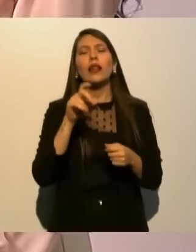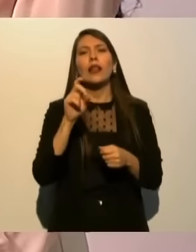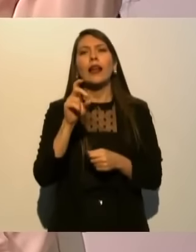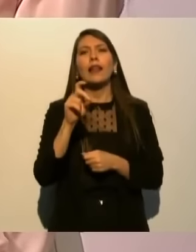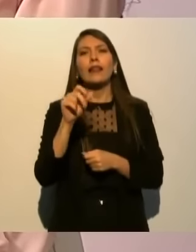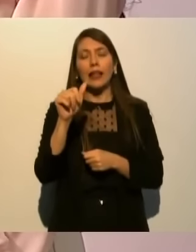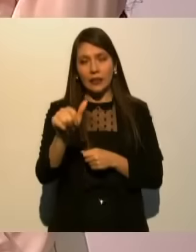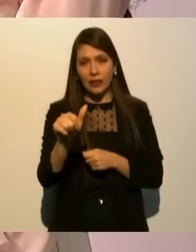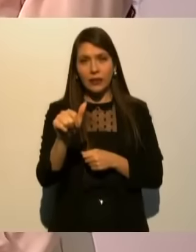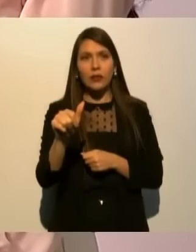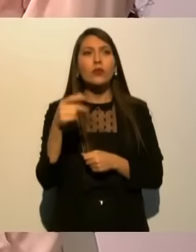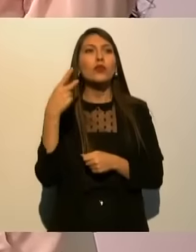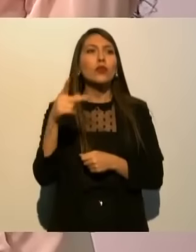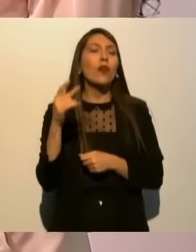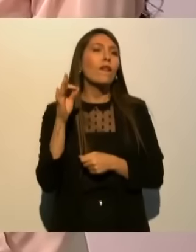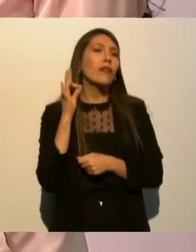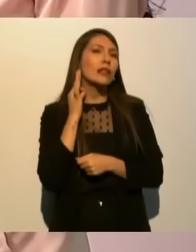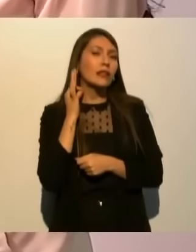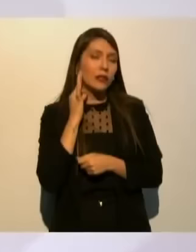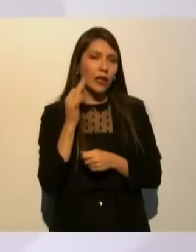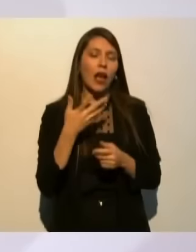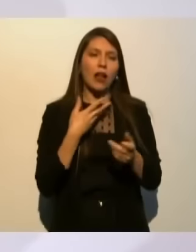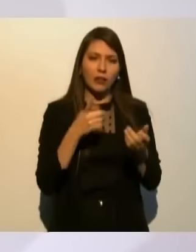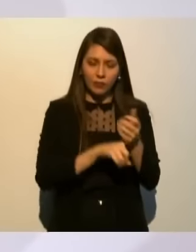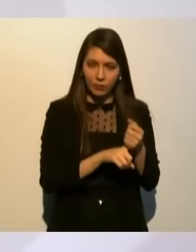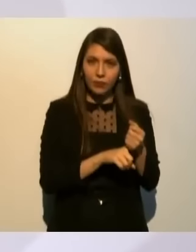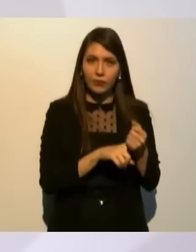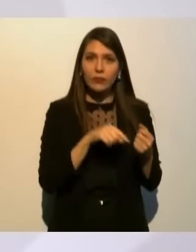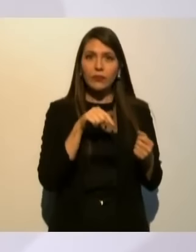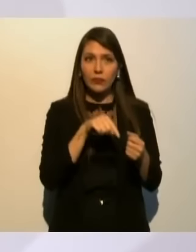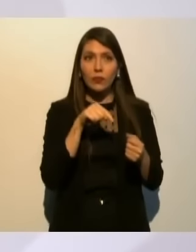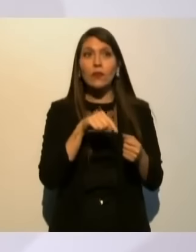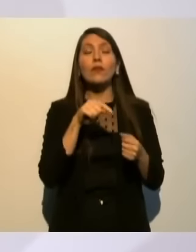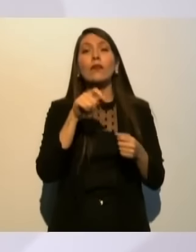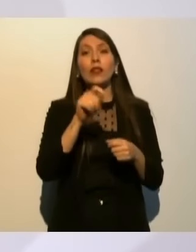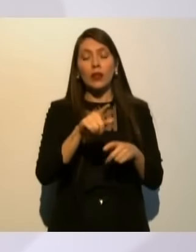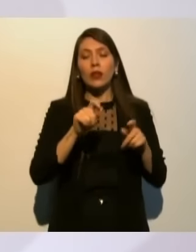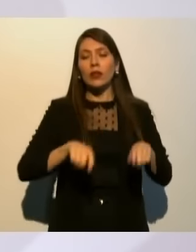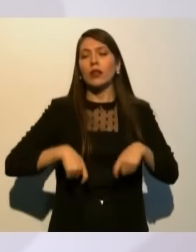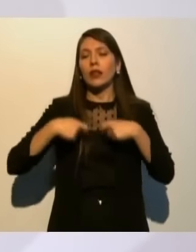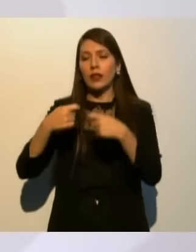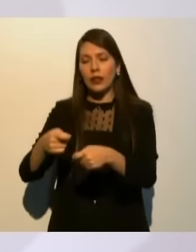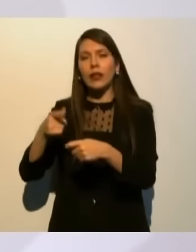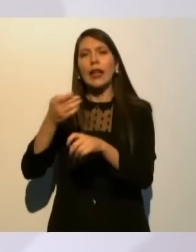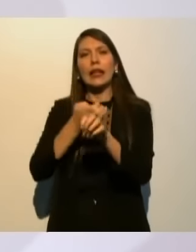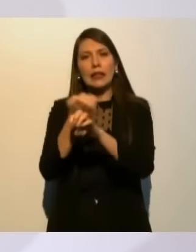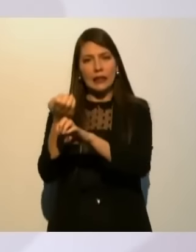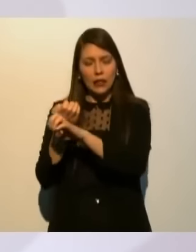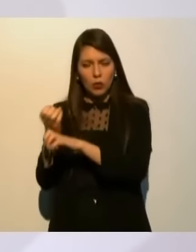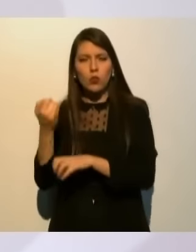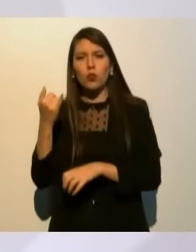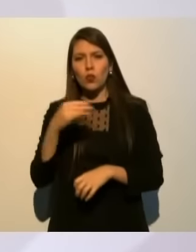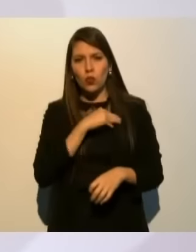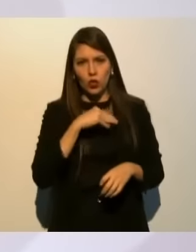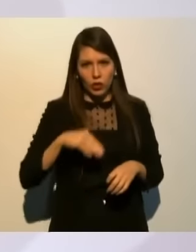cual la federación transfiere a Estados y municipios bajo el concepto de aportaciones